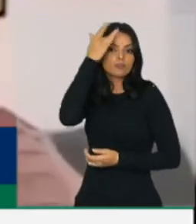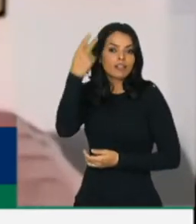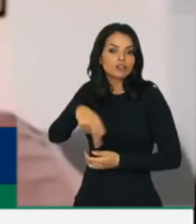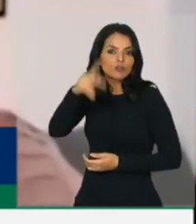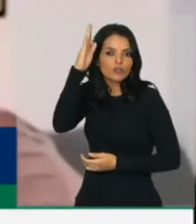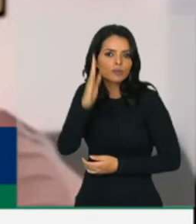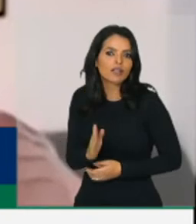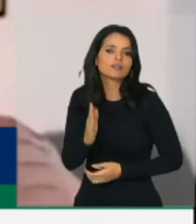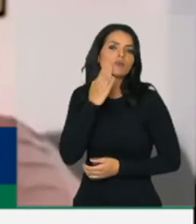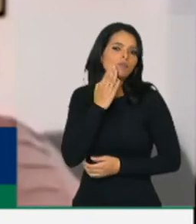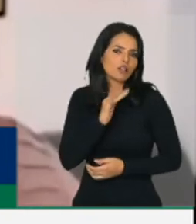COLOCOU NO SEU ART. 6 ° , COMO DIREITO HUMANO O DIREITO